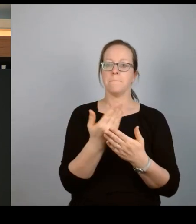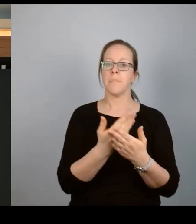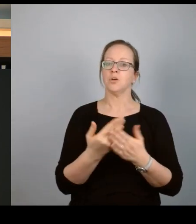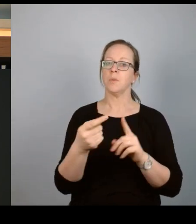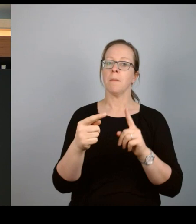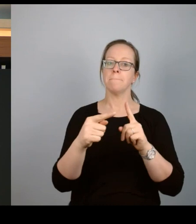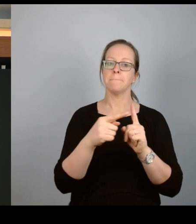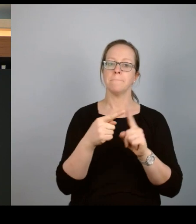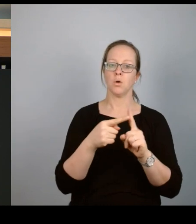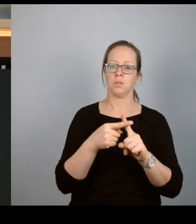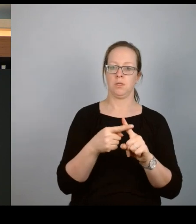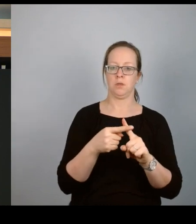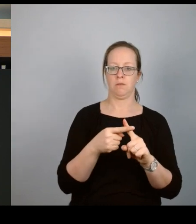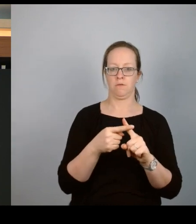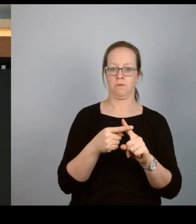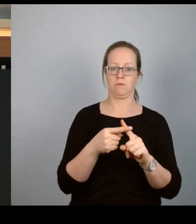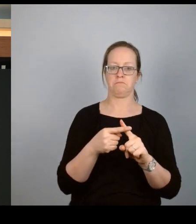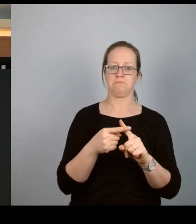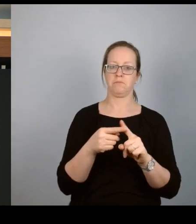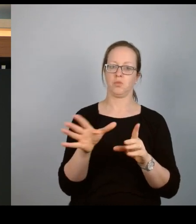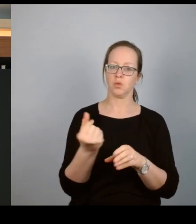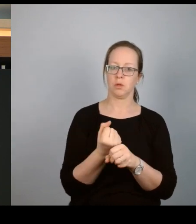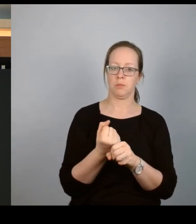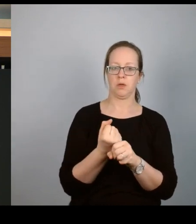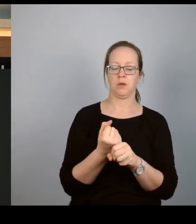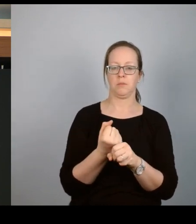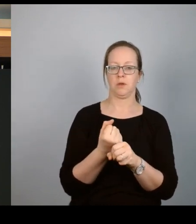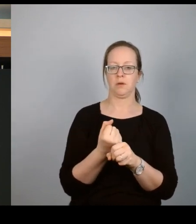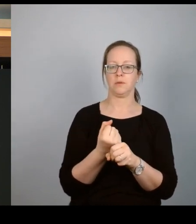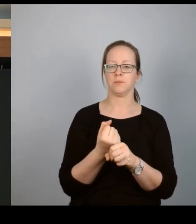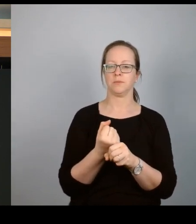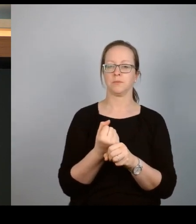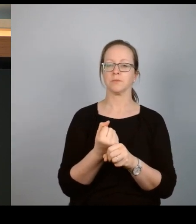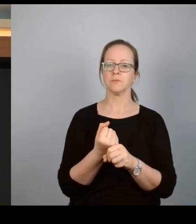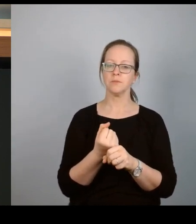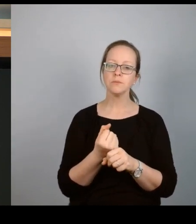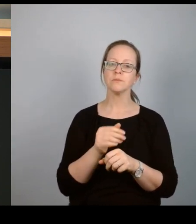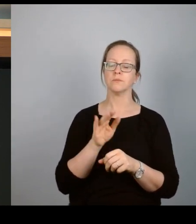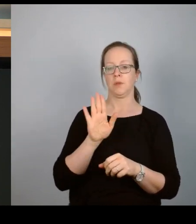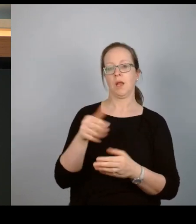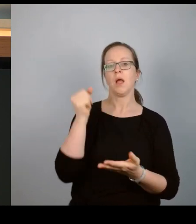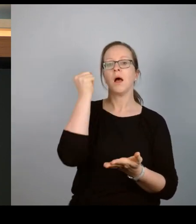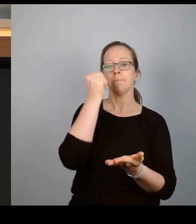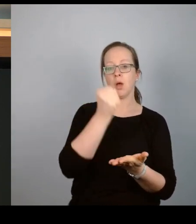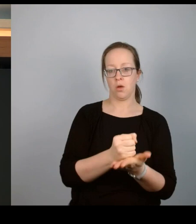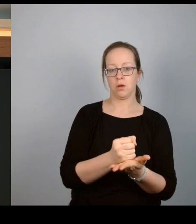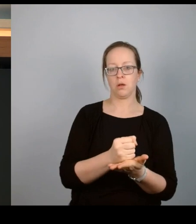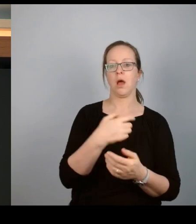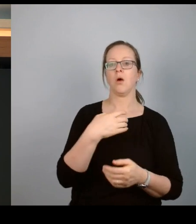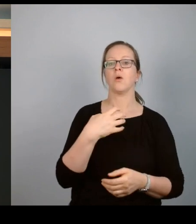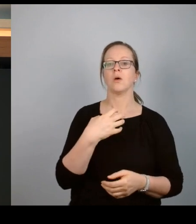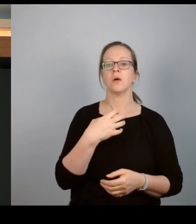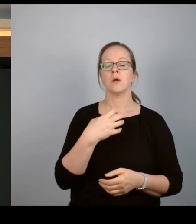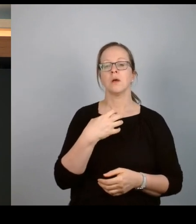Und gleichzeitig auch zum Beispiel der Forschung dienende Zwecke rechtsicher den Weg zu ermöglichen.